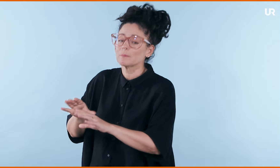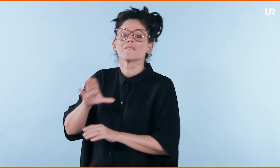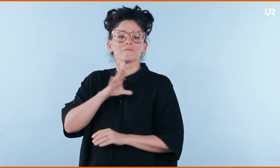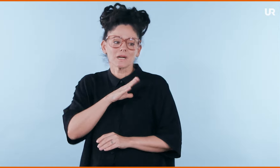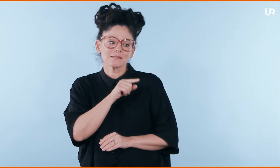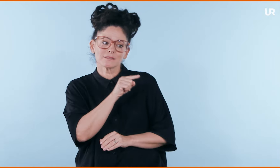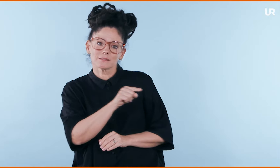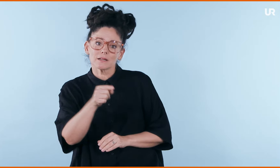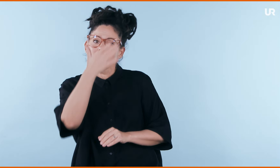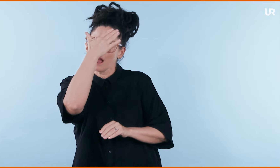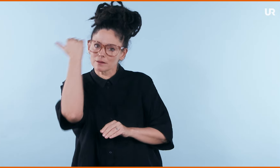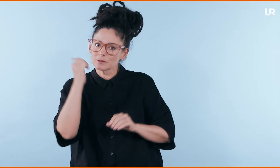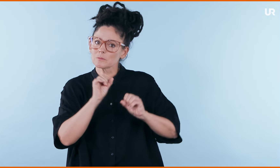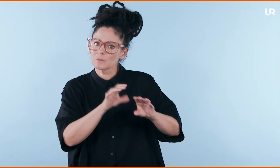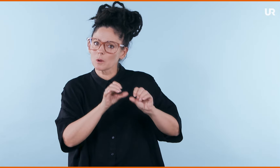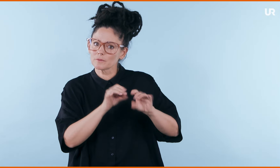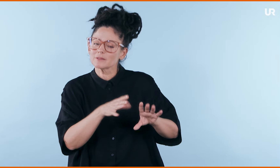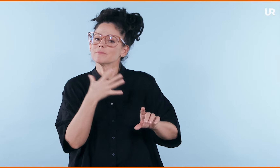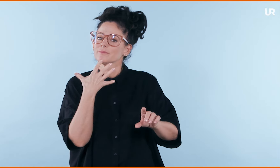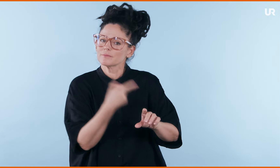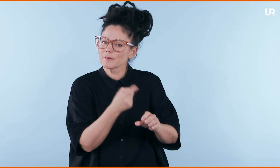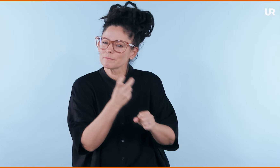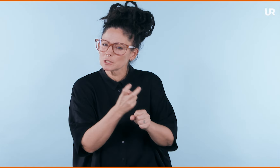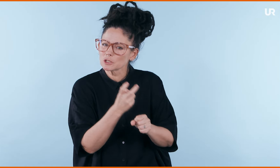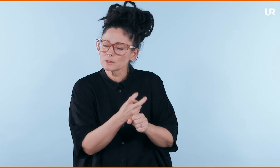Men det finns också saker som man kan påverka.